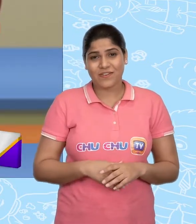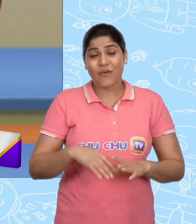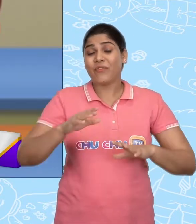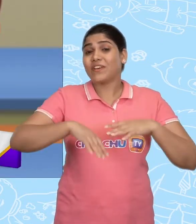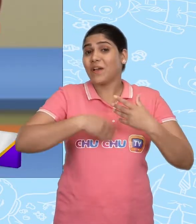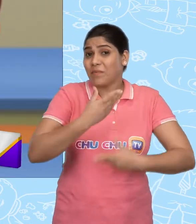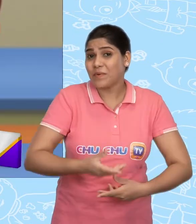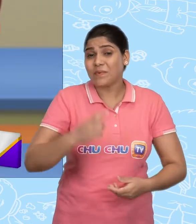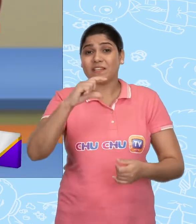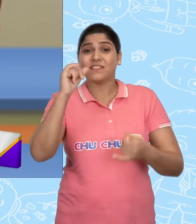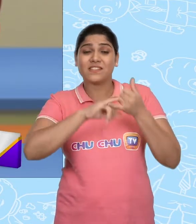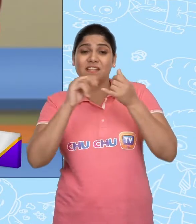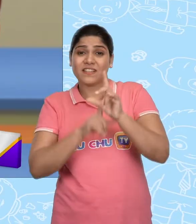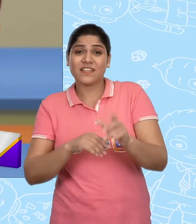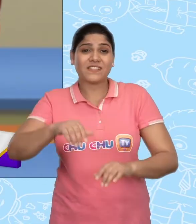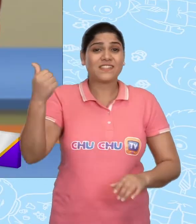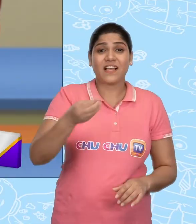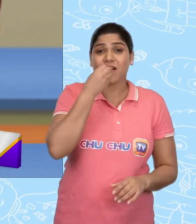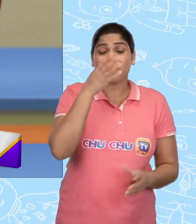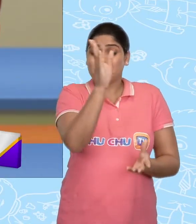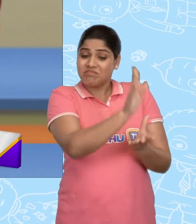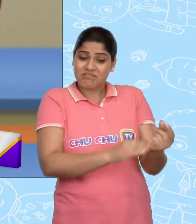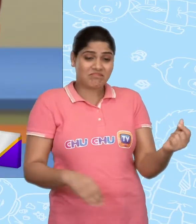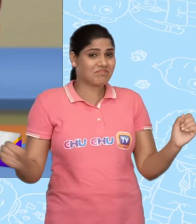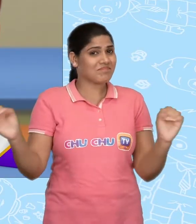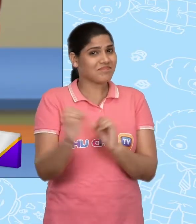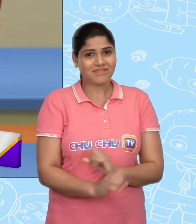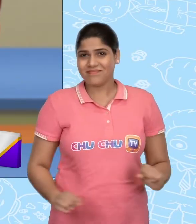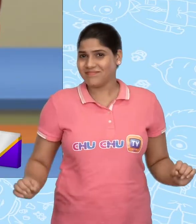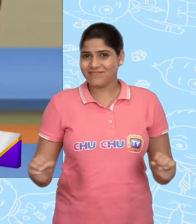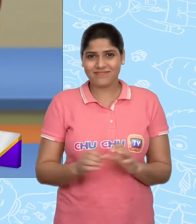और फिर कभी भी Cusslyने किसी का खाना नहीं चूराया